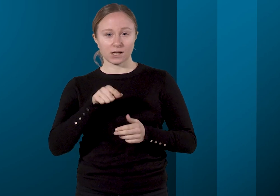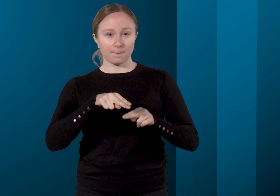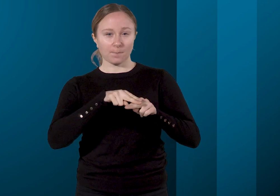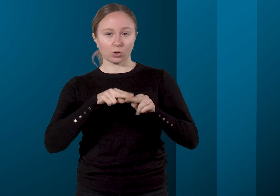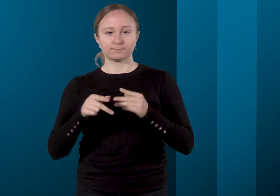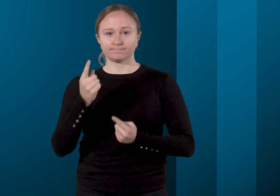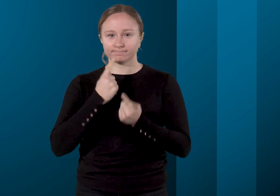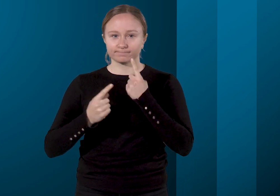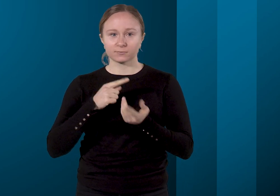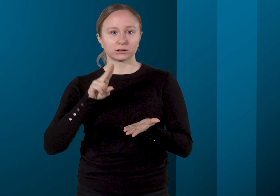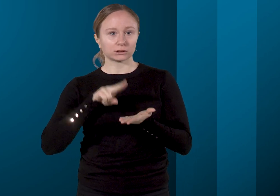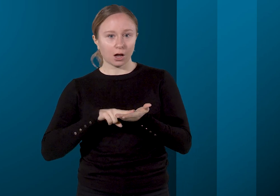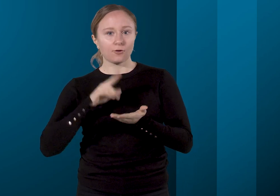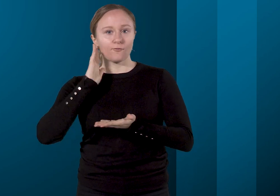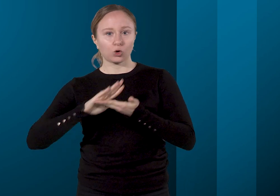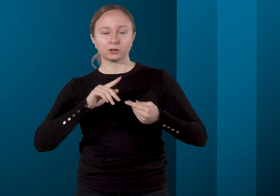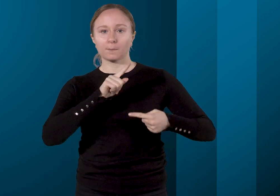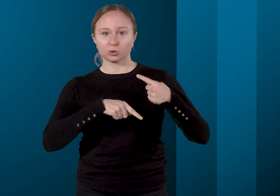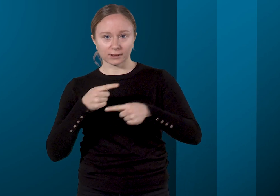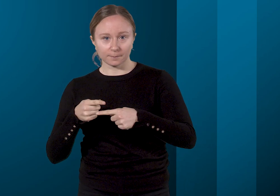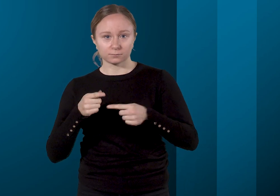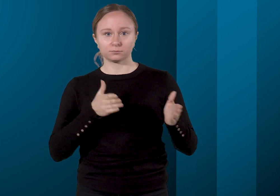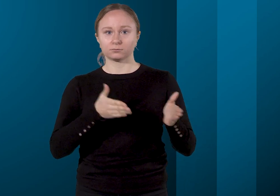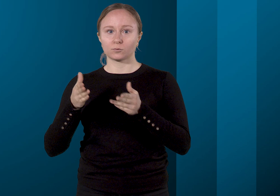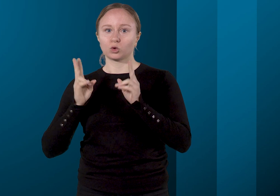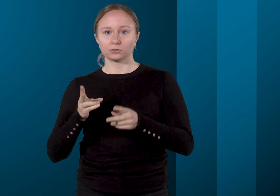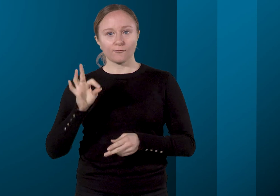Förutom sanning- och försoningsprocessen, samt frågor som rör förbundets budget, -